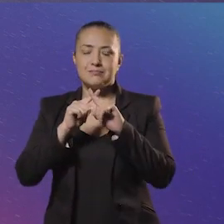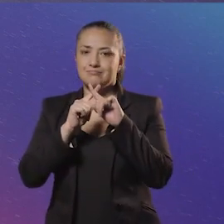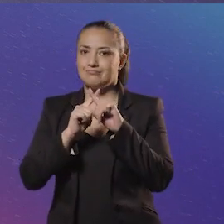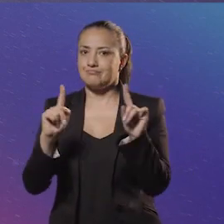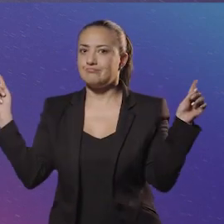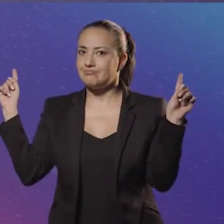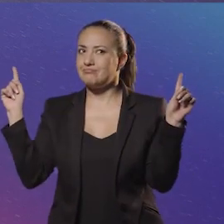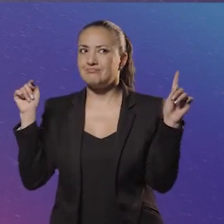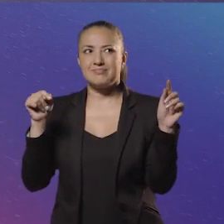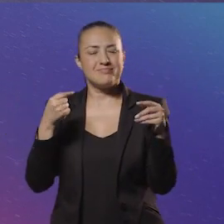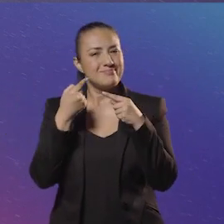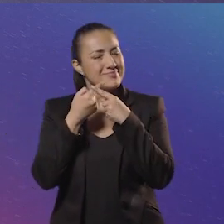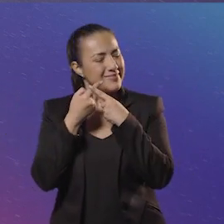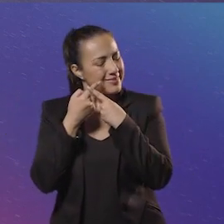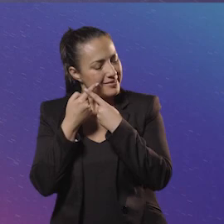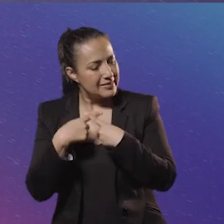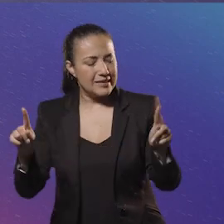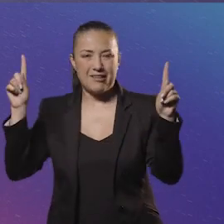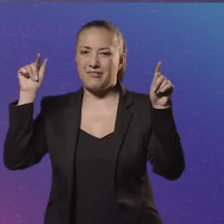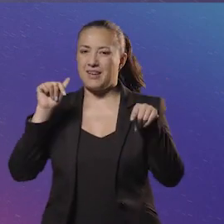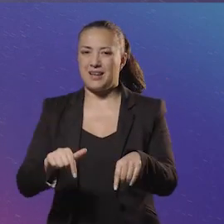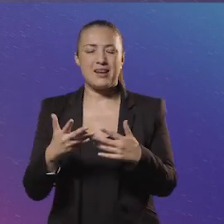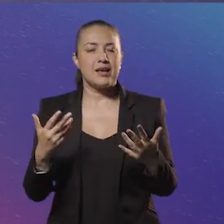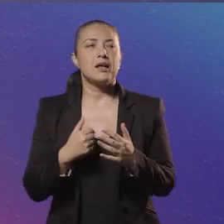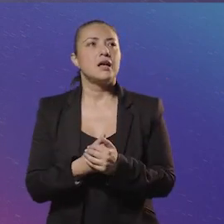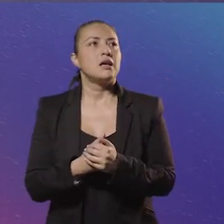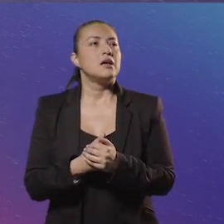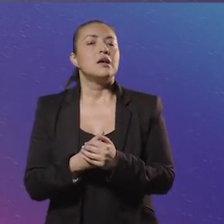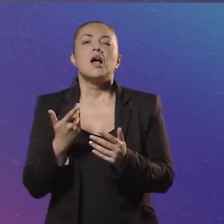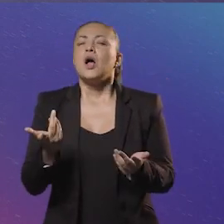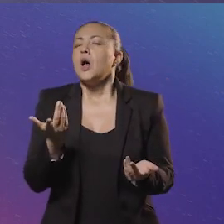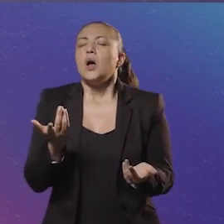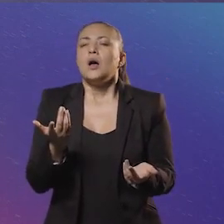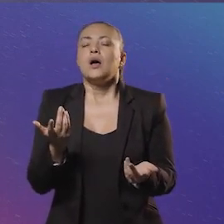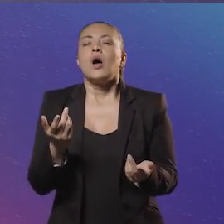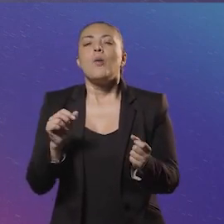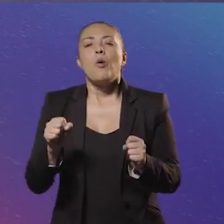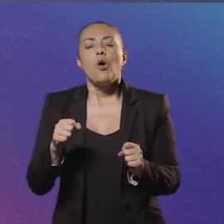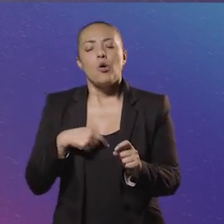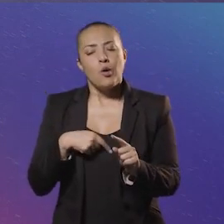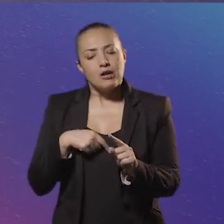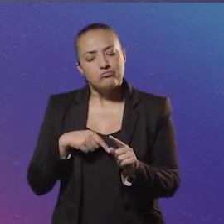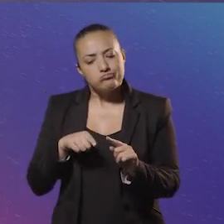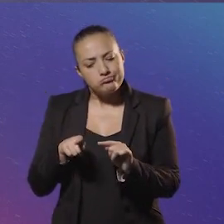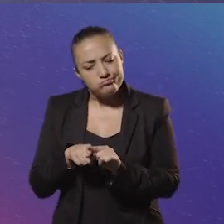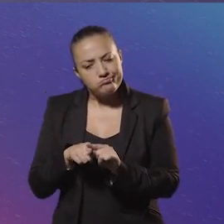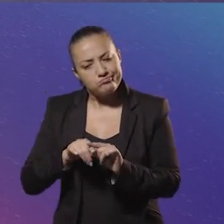es a otro nivel, es otra cosa muy distinta. Y es poder reivindicar cosas tan,